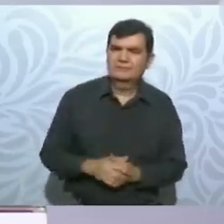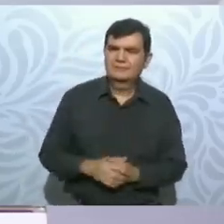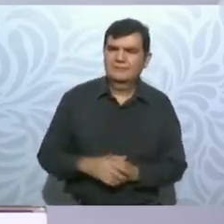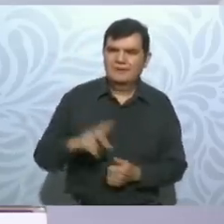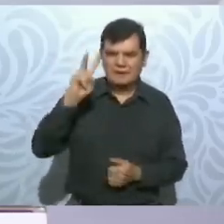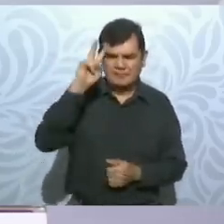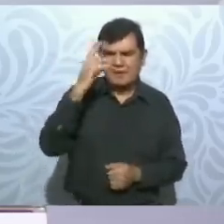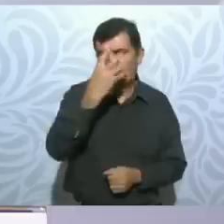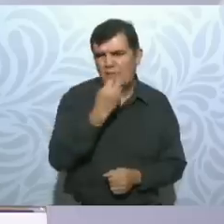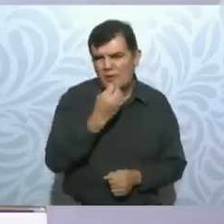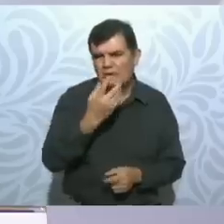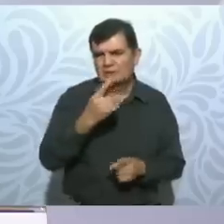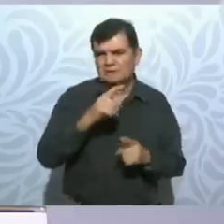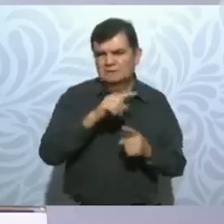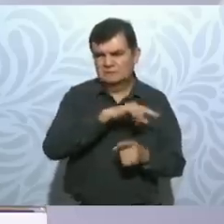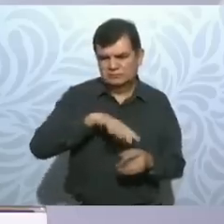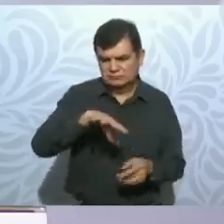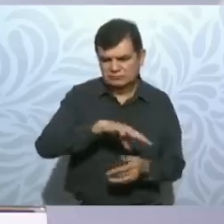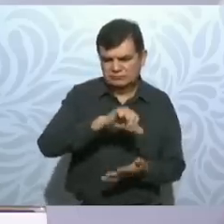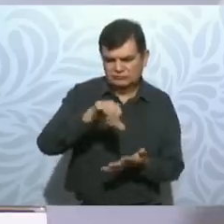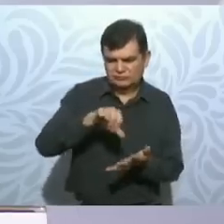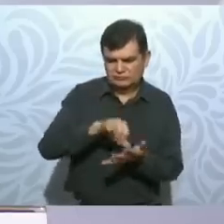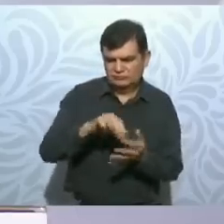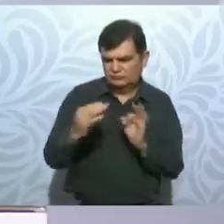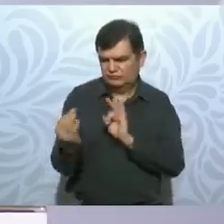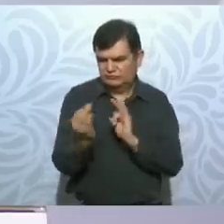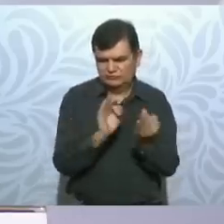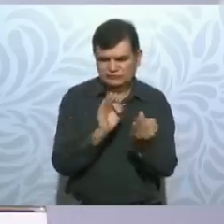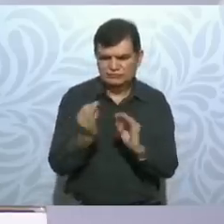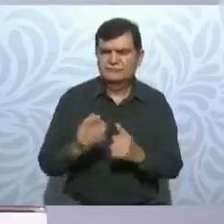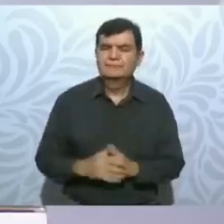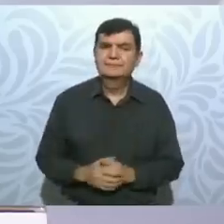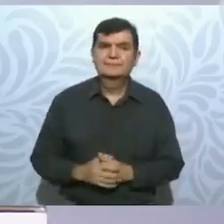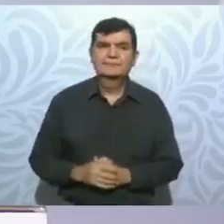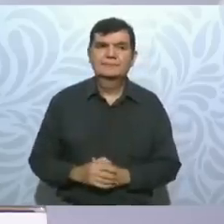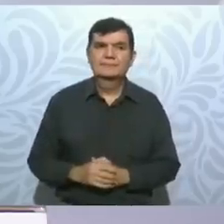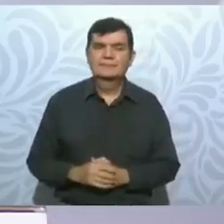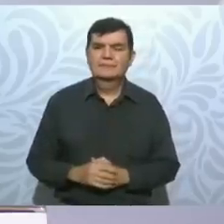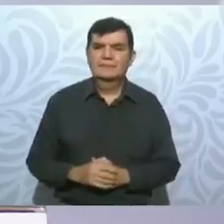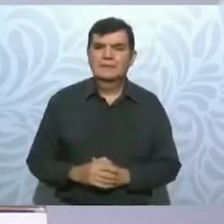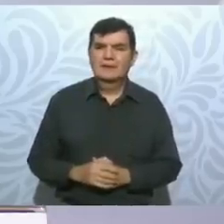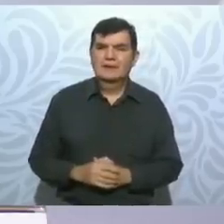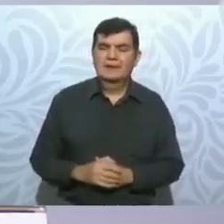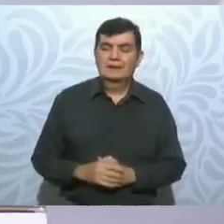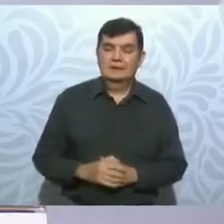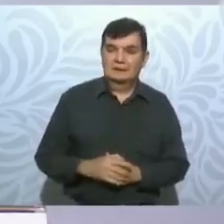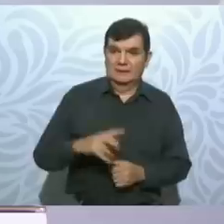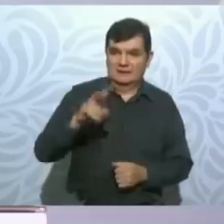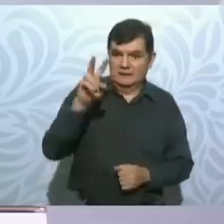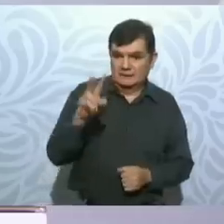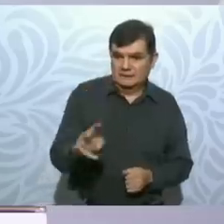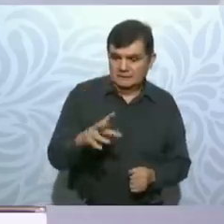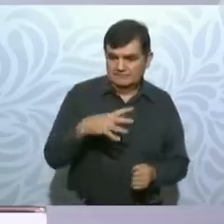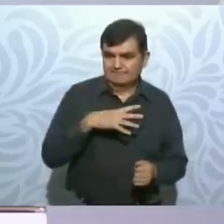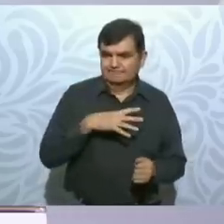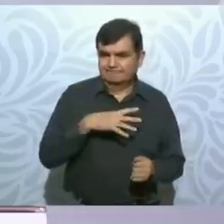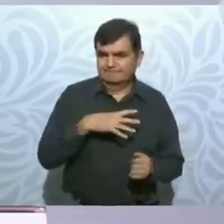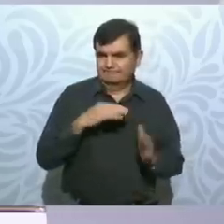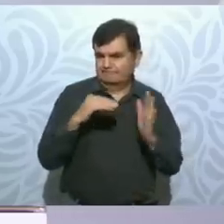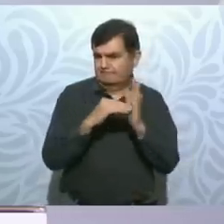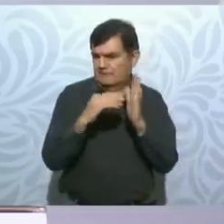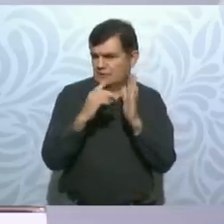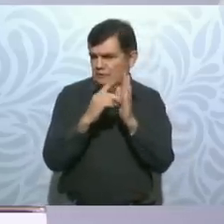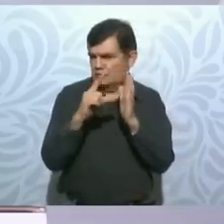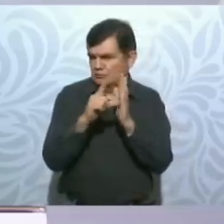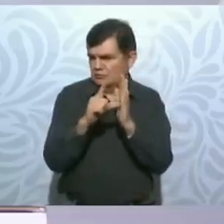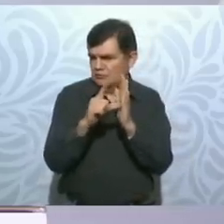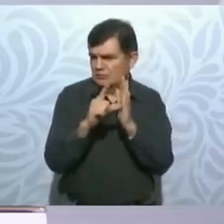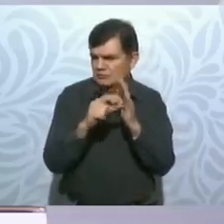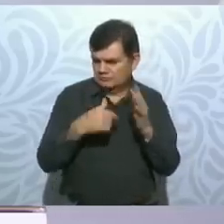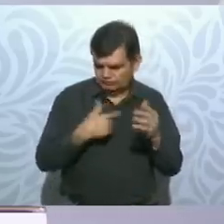y toda su su zona cercana es una metodología que desarrollamos en su momento en la Ciudad